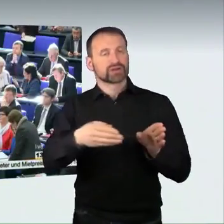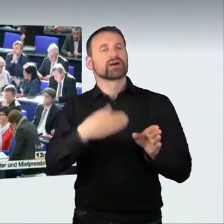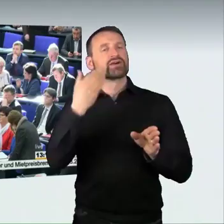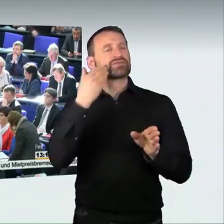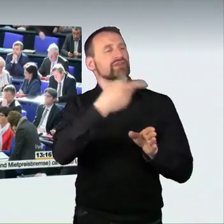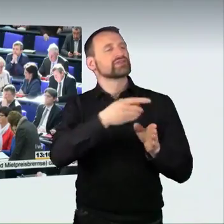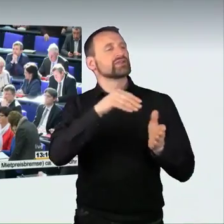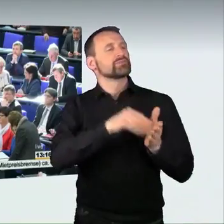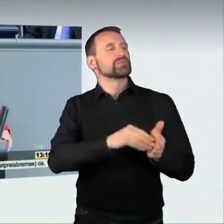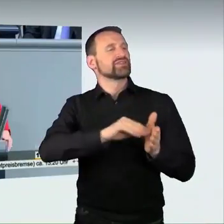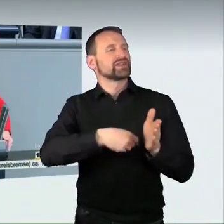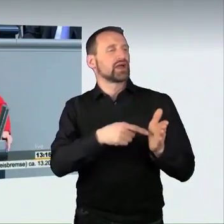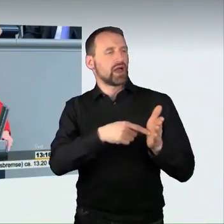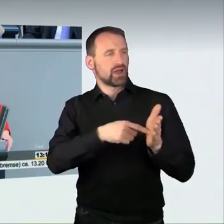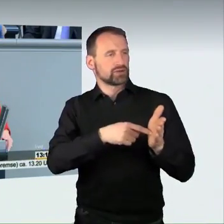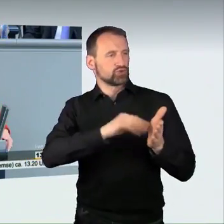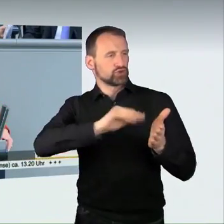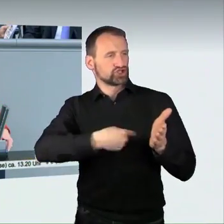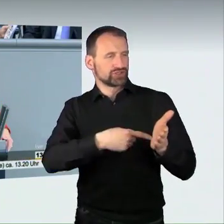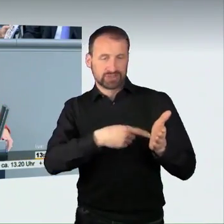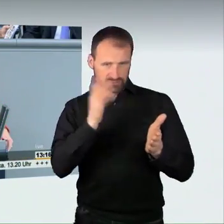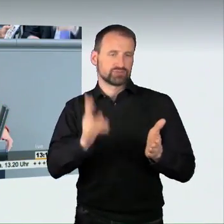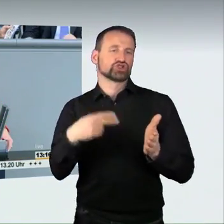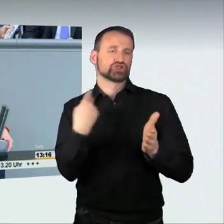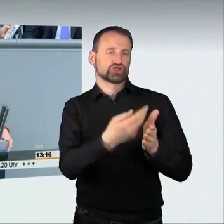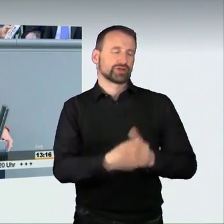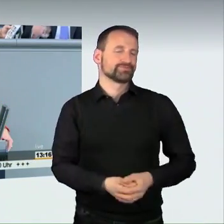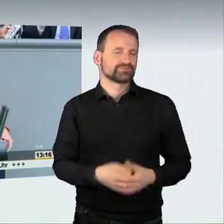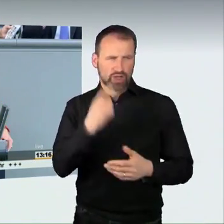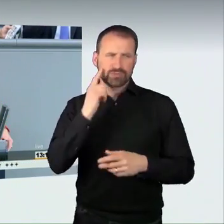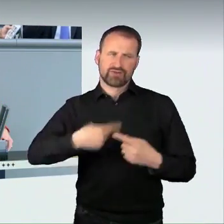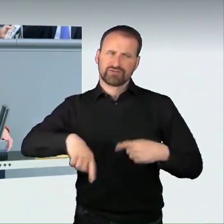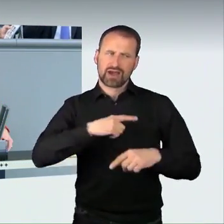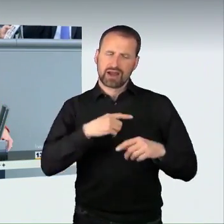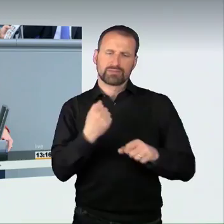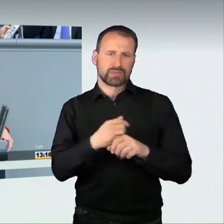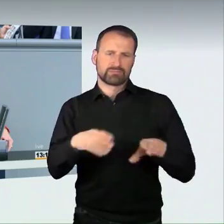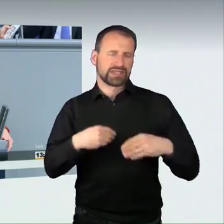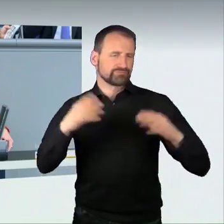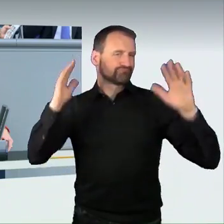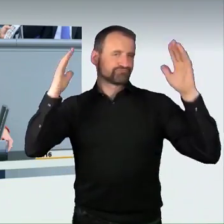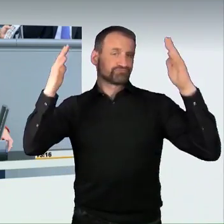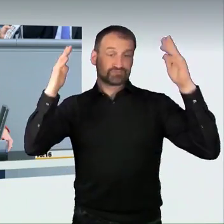Ein ganz wichtiger Aspekt des Mietrechtspakets II ist heute auch schon angesprochen worden: die Ausgestaltung der Modernisierungsumlage.